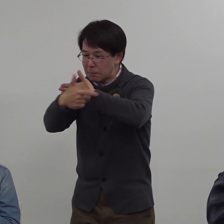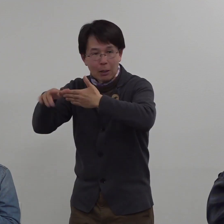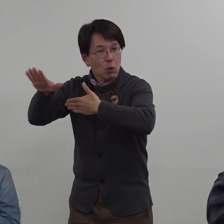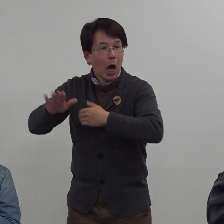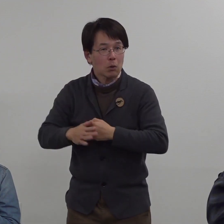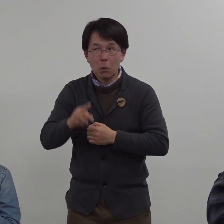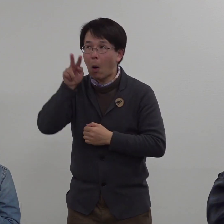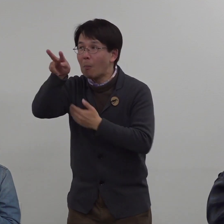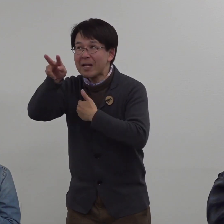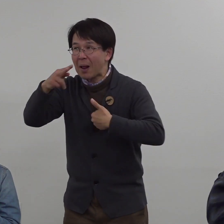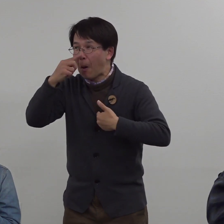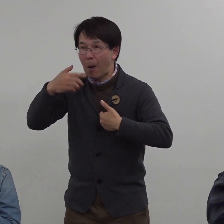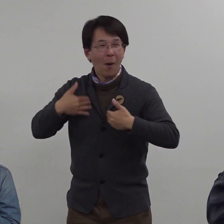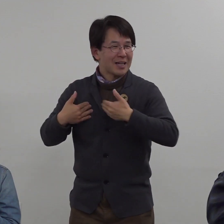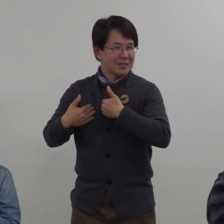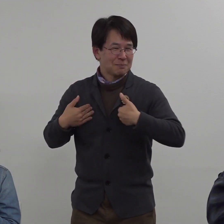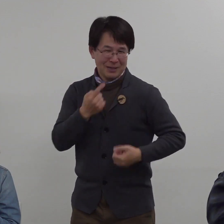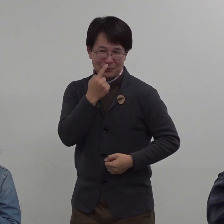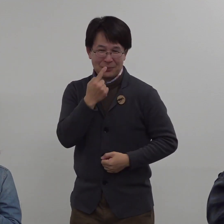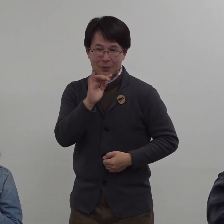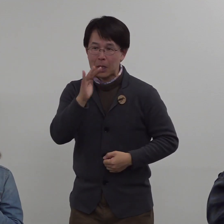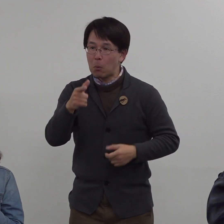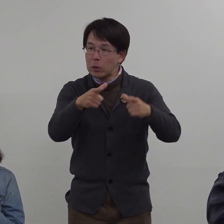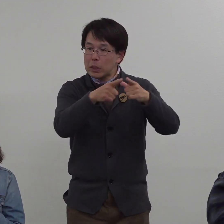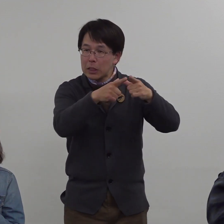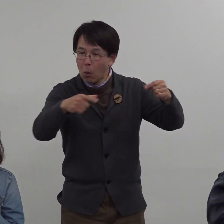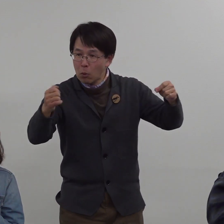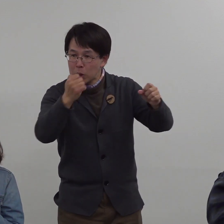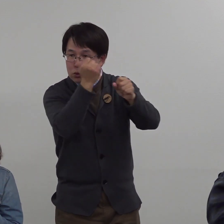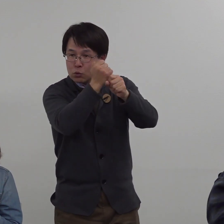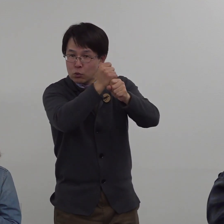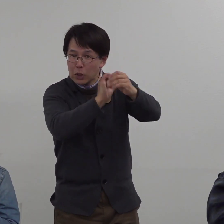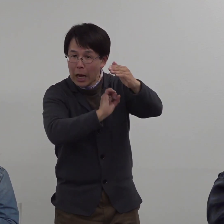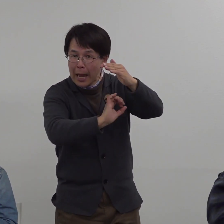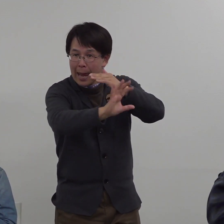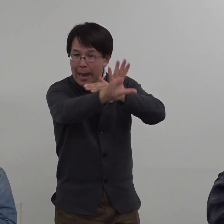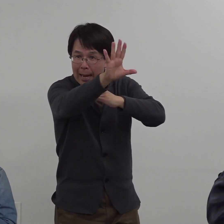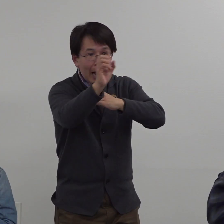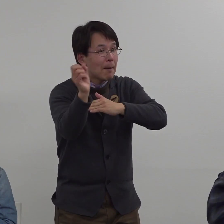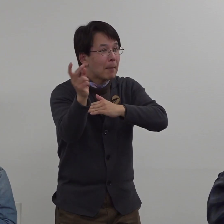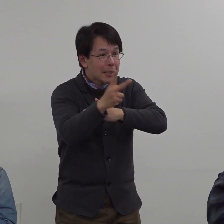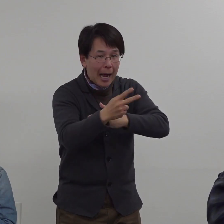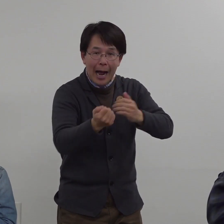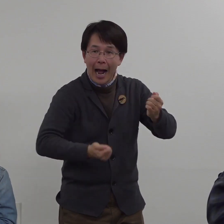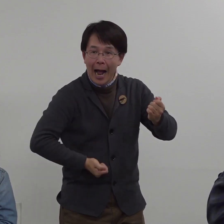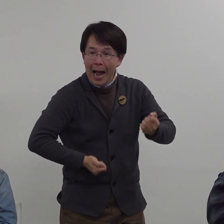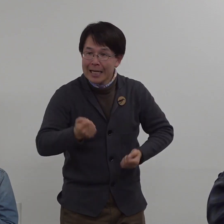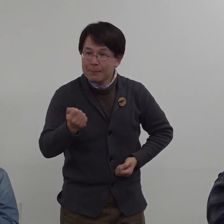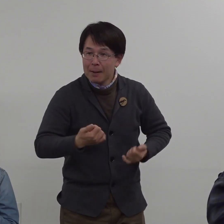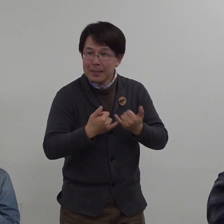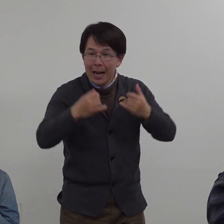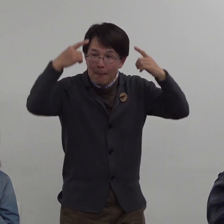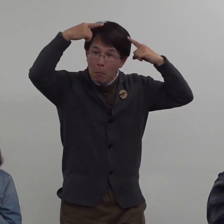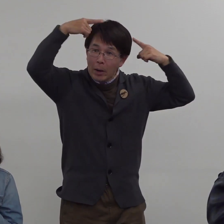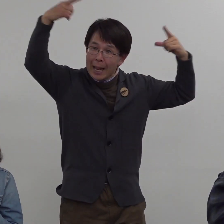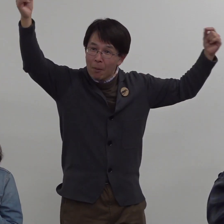日本の映画であったりとか子供が見るようなポケモンとかプリキュアとかの映画